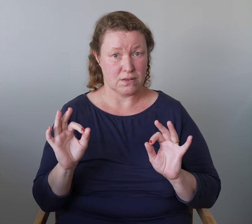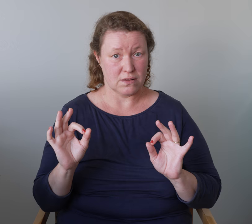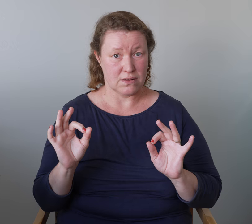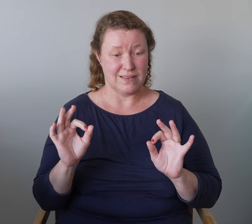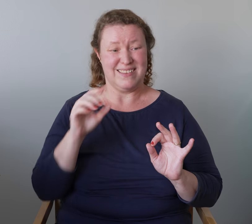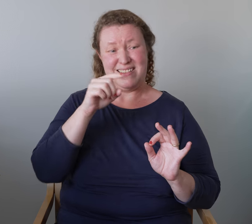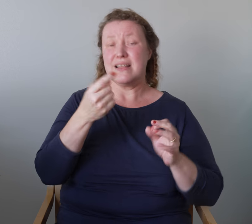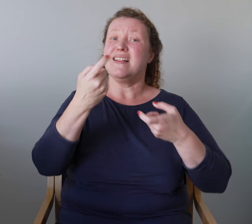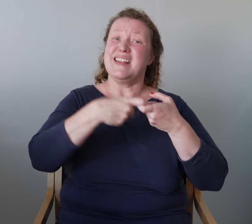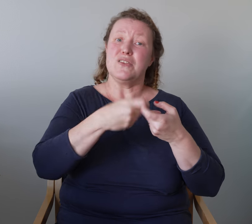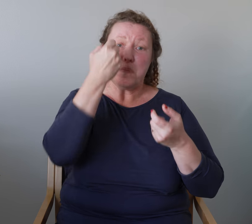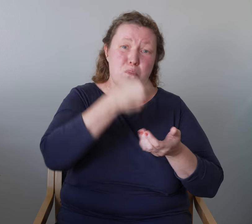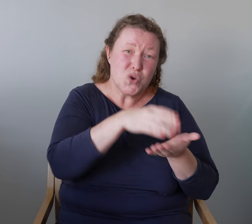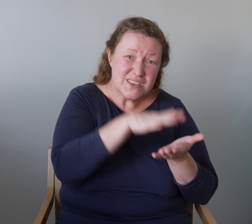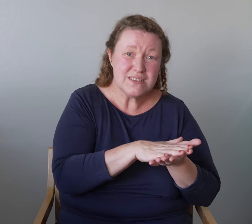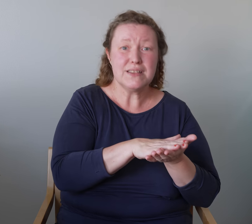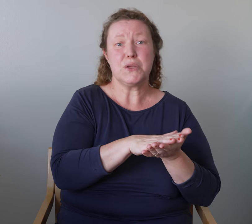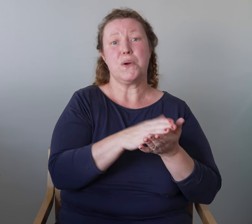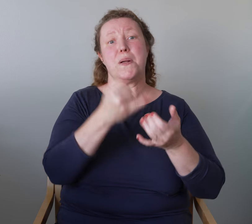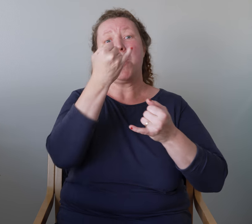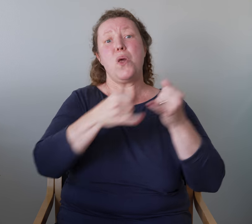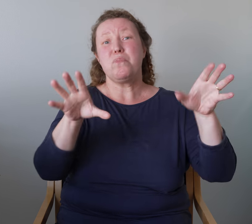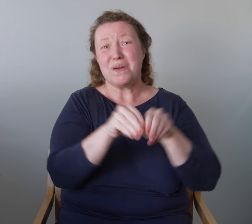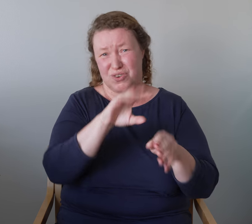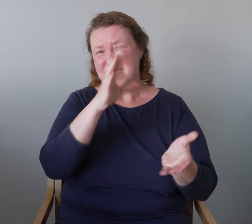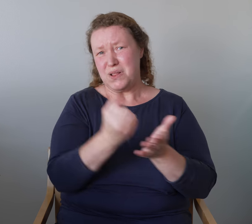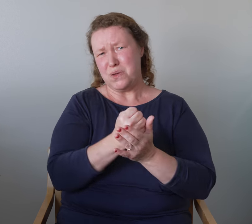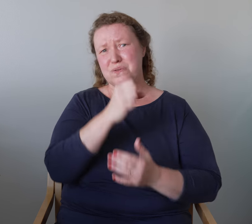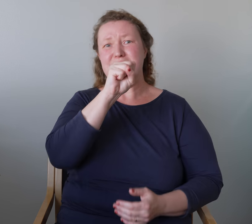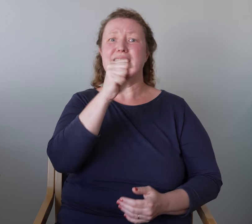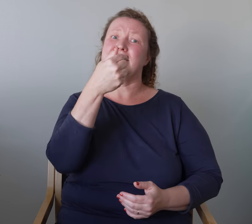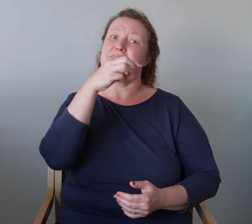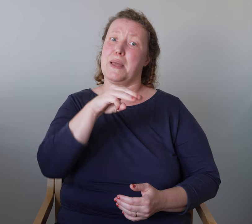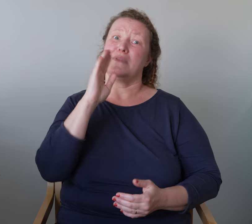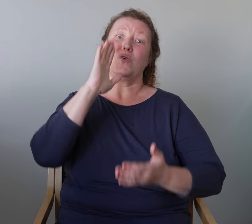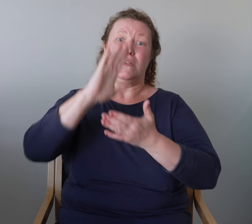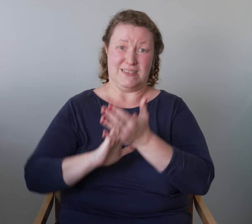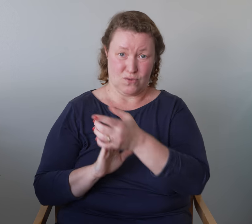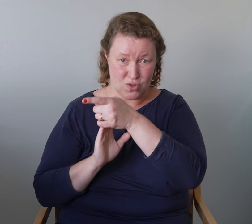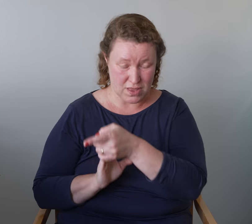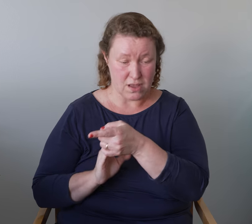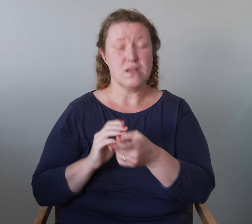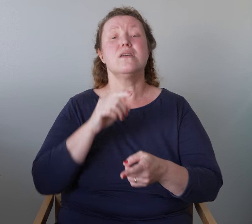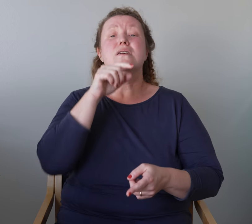Loppuraportti ja hankesivut löytyvät netistä.